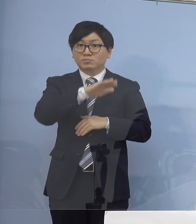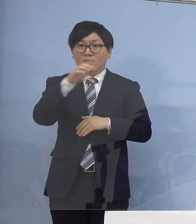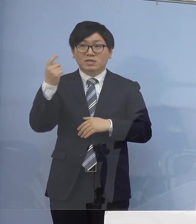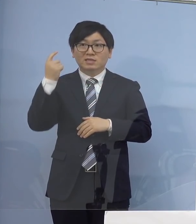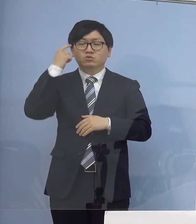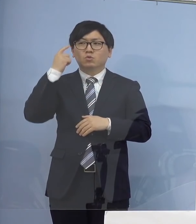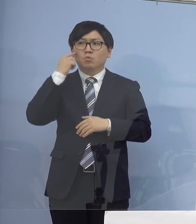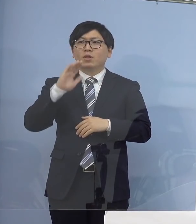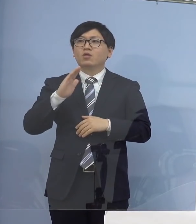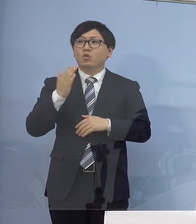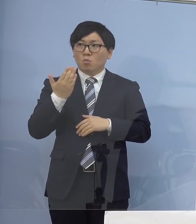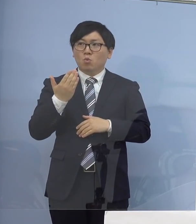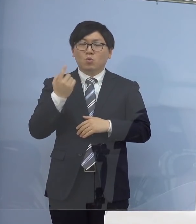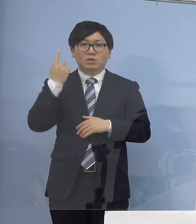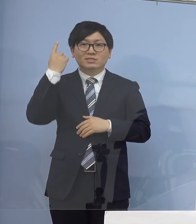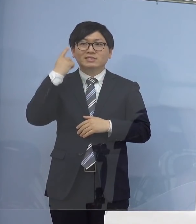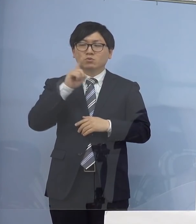分母が昨日と変わっているんですね